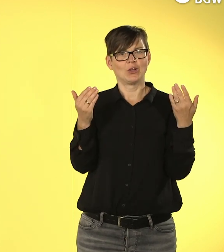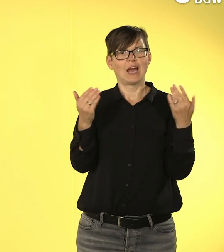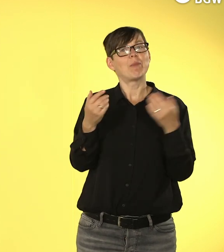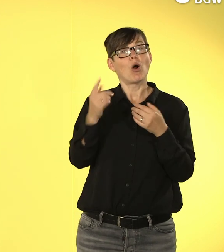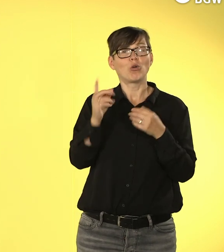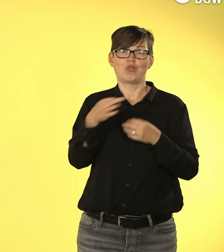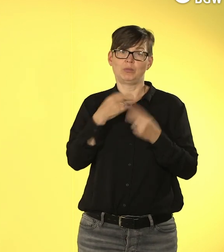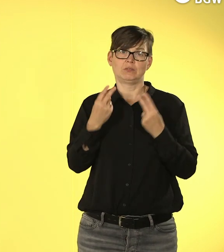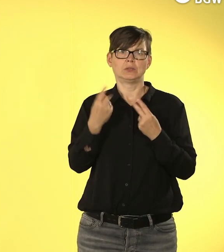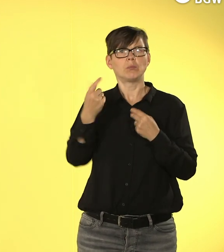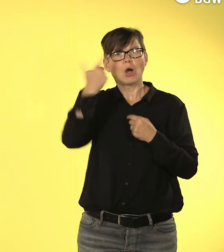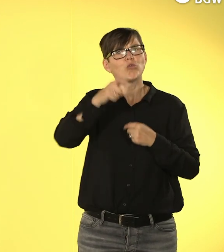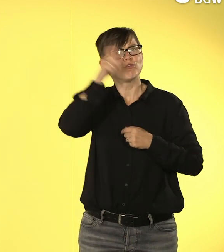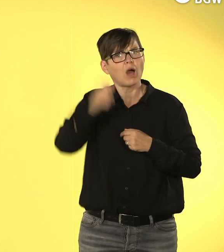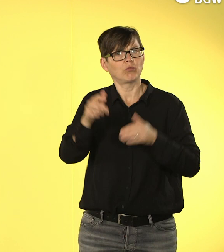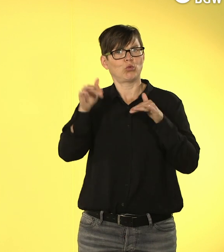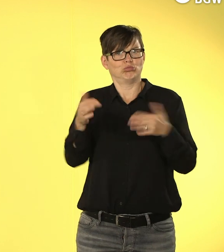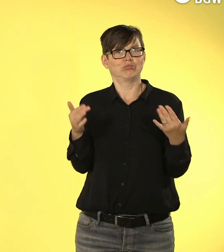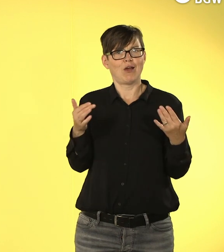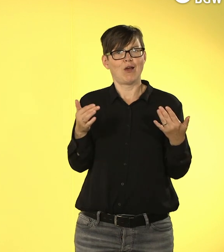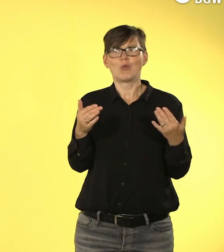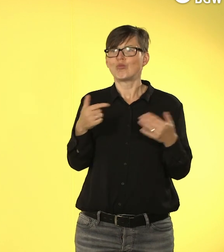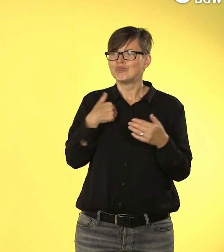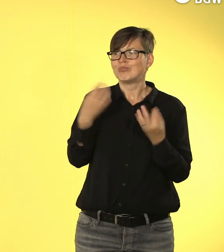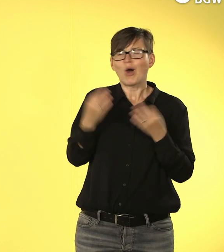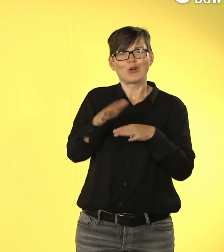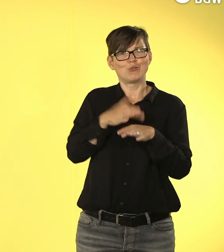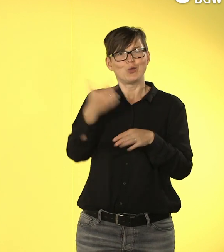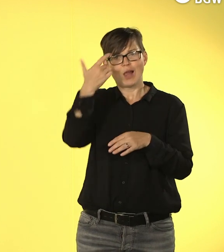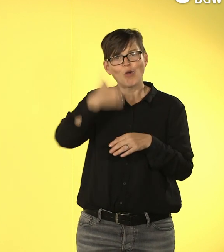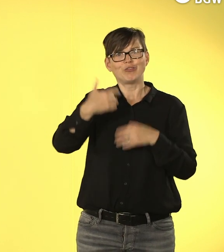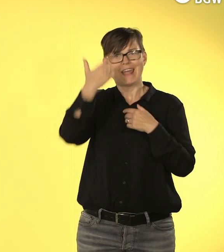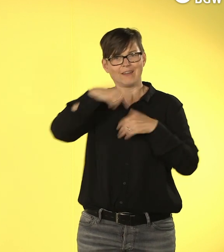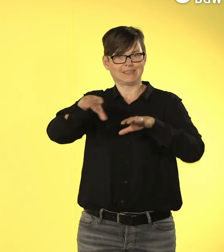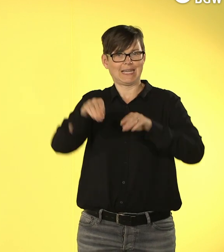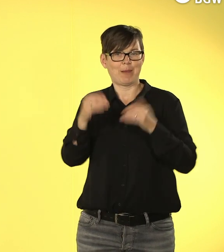dass man sich ernst genommen fühlt. Das spielt überall mit hinein.